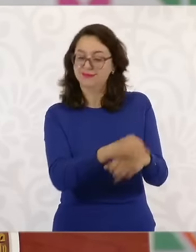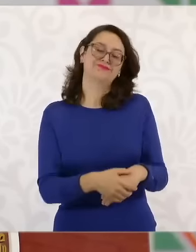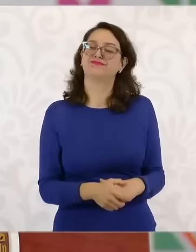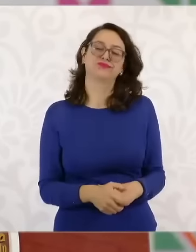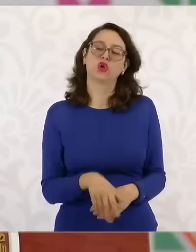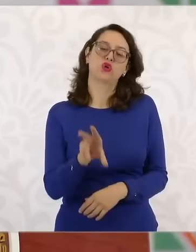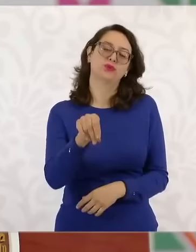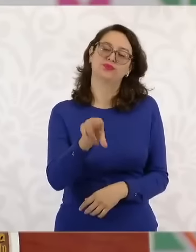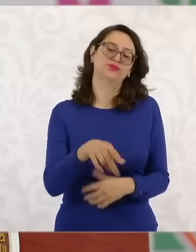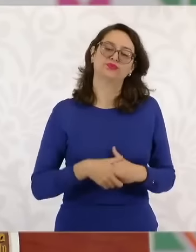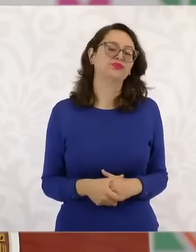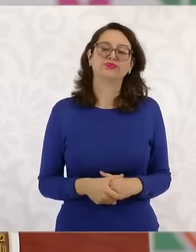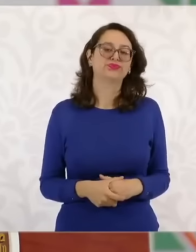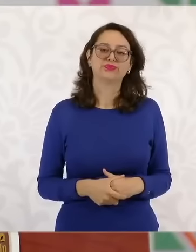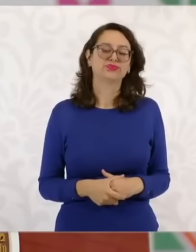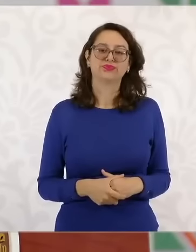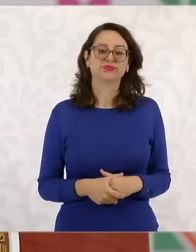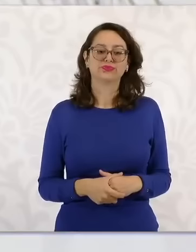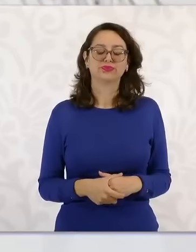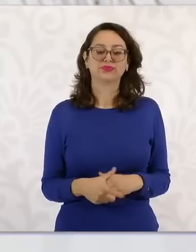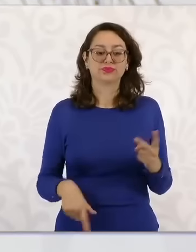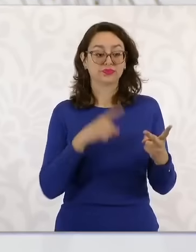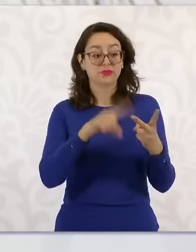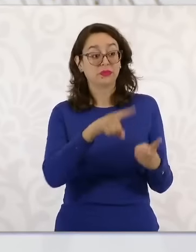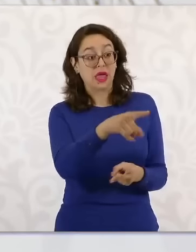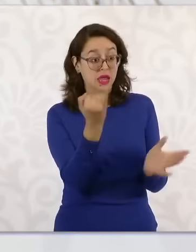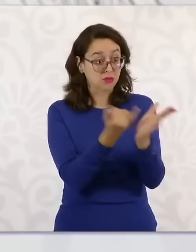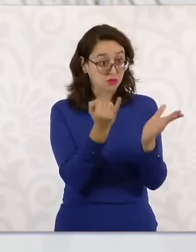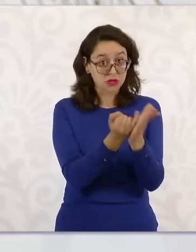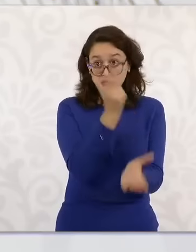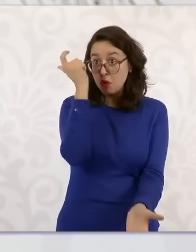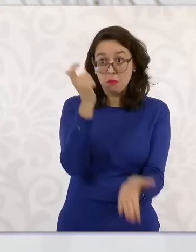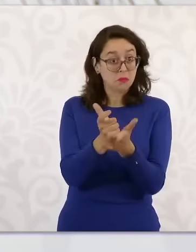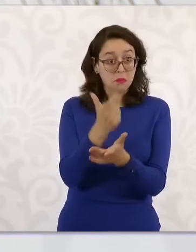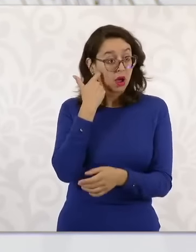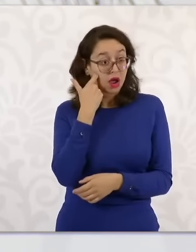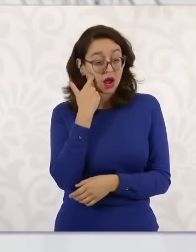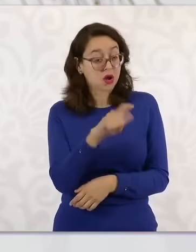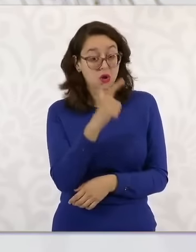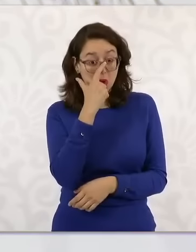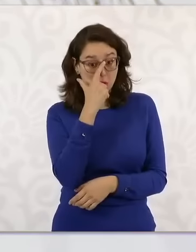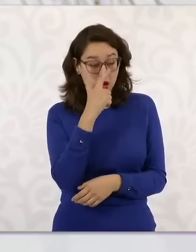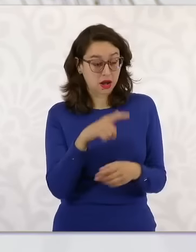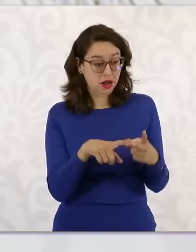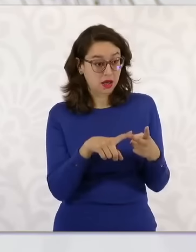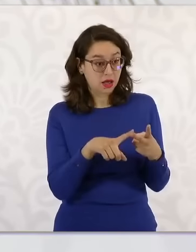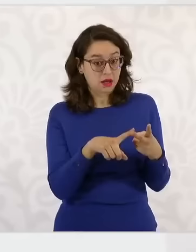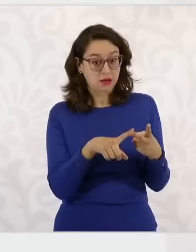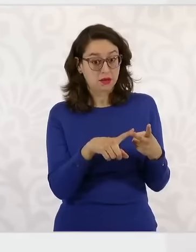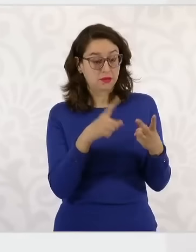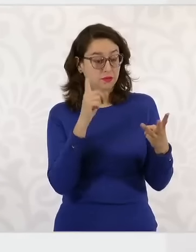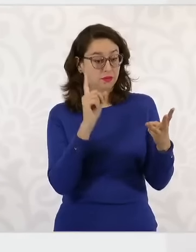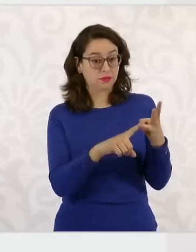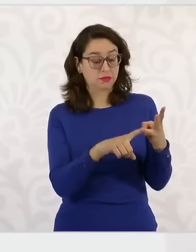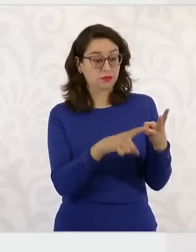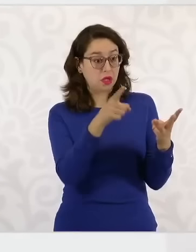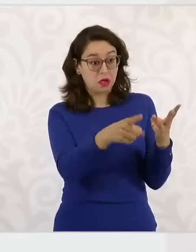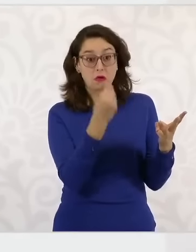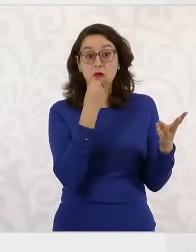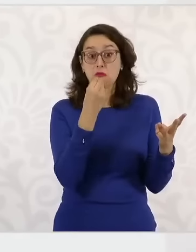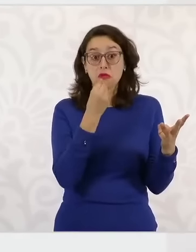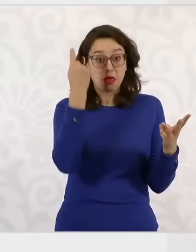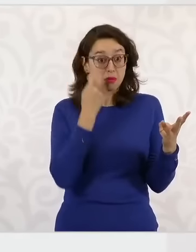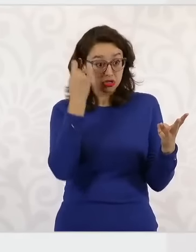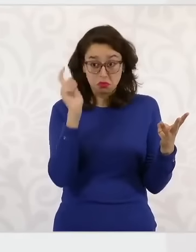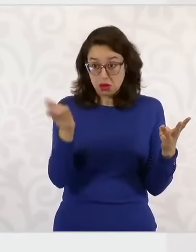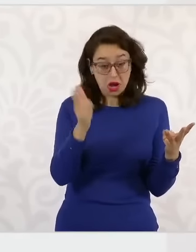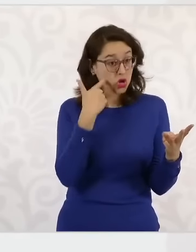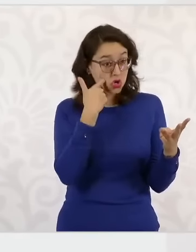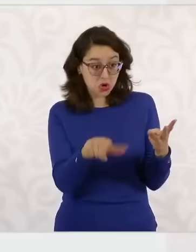a los deudores alimentarios, a los deudores del fisco. Bueno,